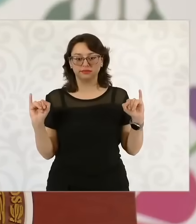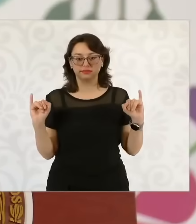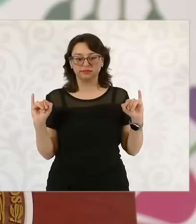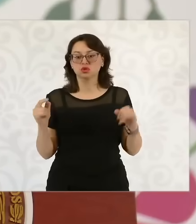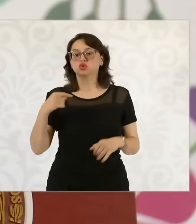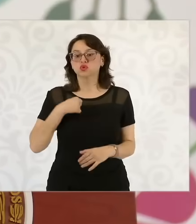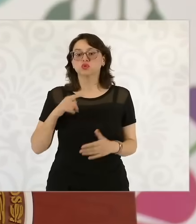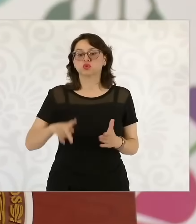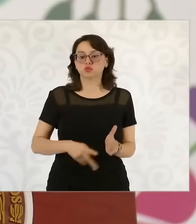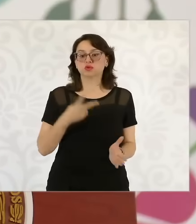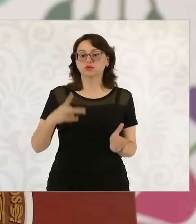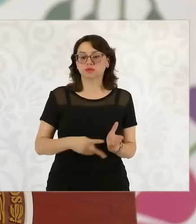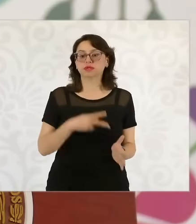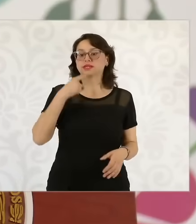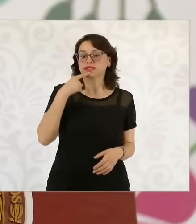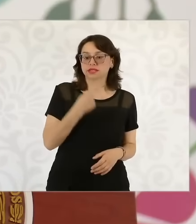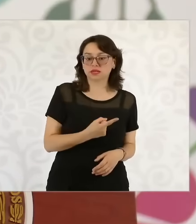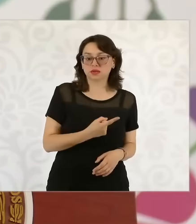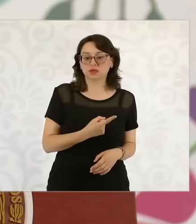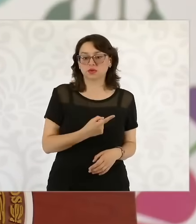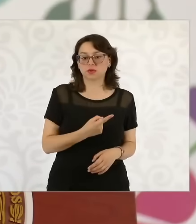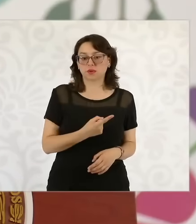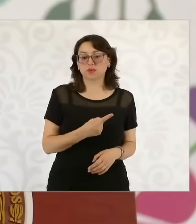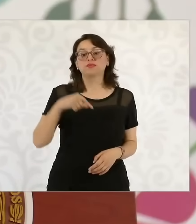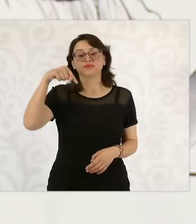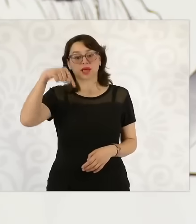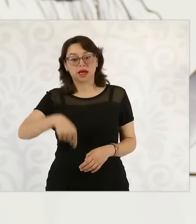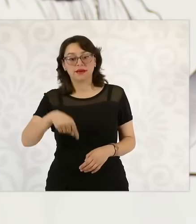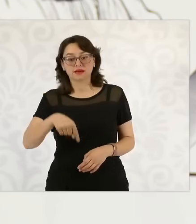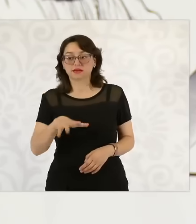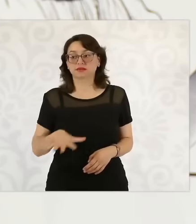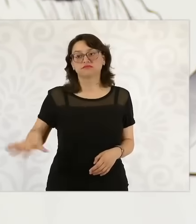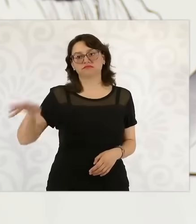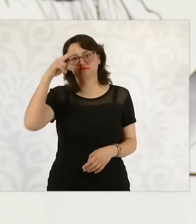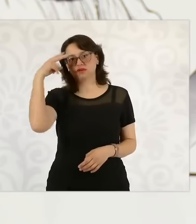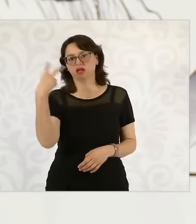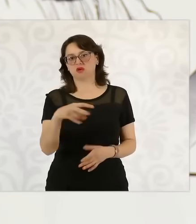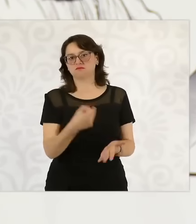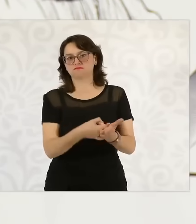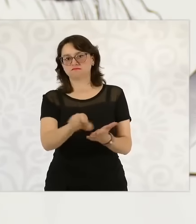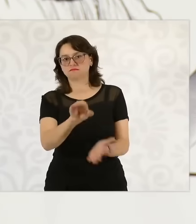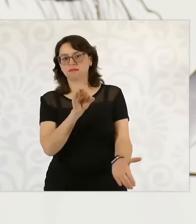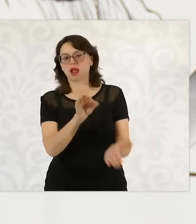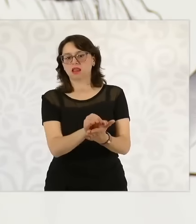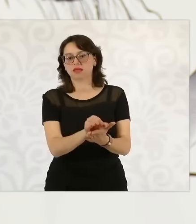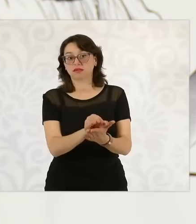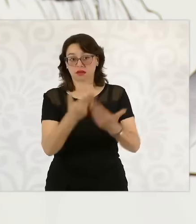dicho muchas veces aquí la valentía es del pueblo de México no es de su presidenta